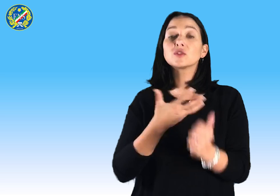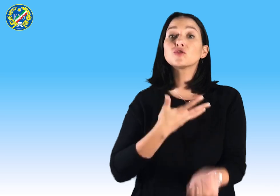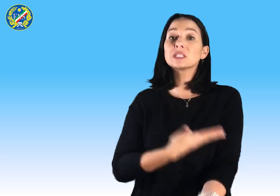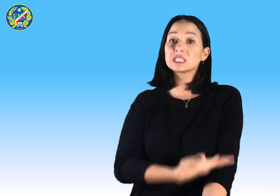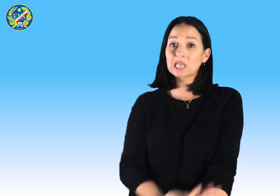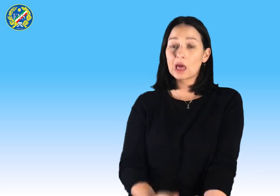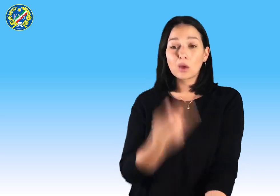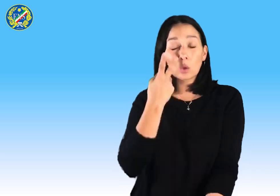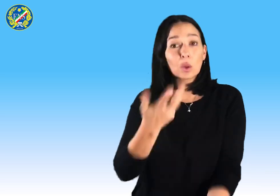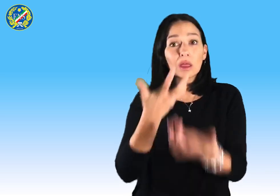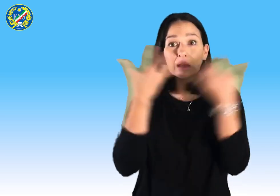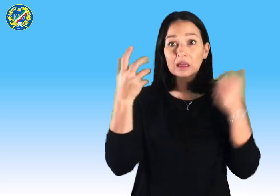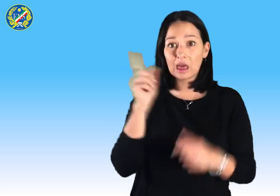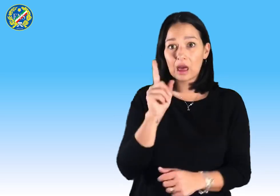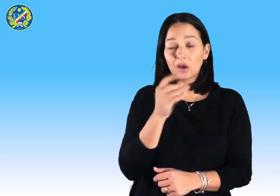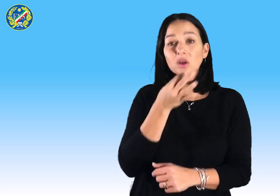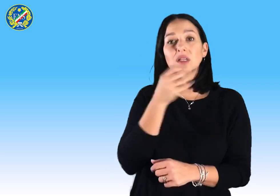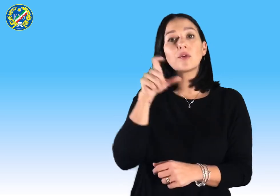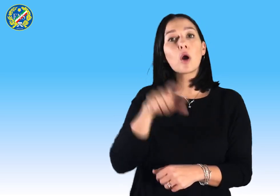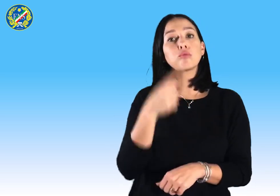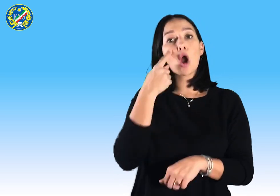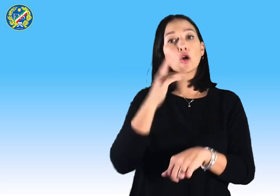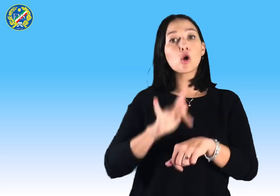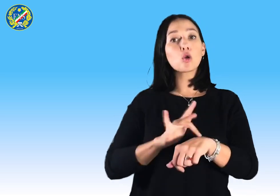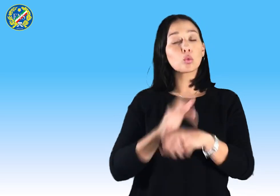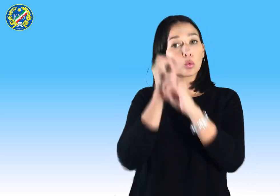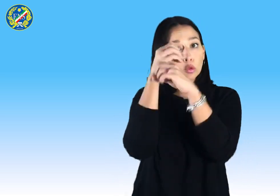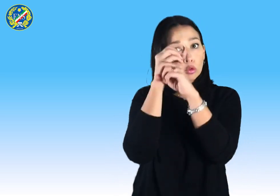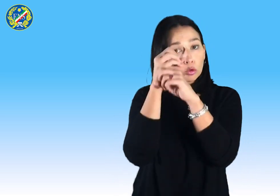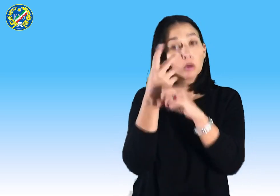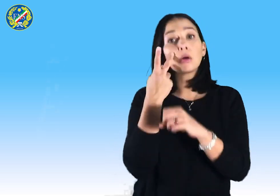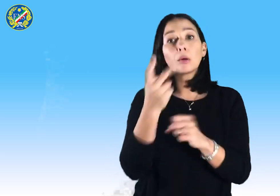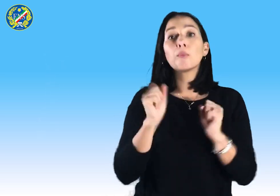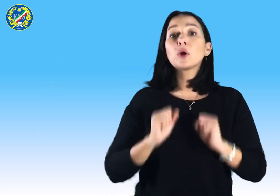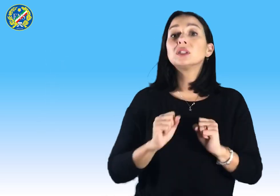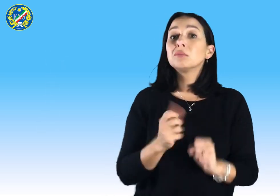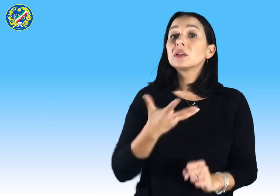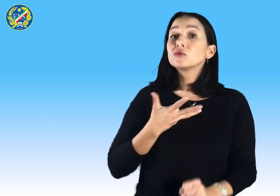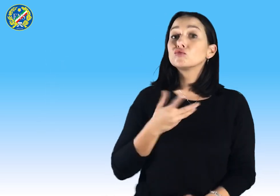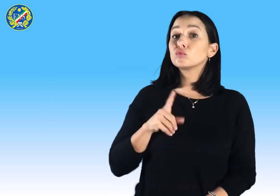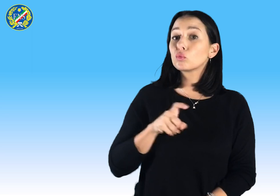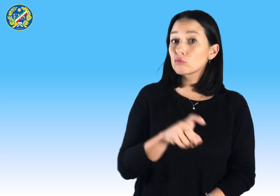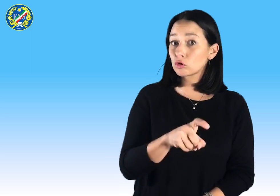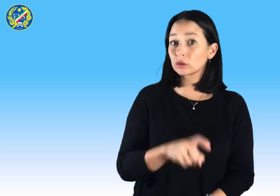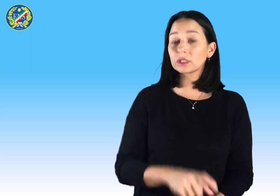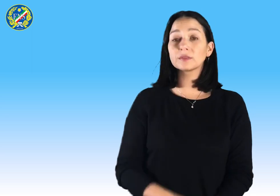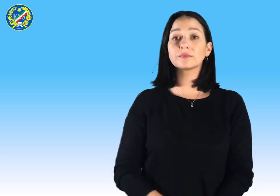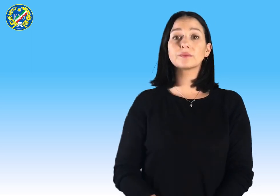sulla popolazione generale il test di sreening, essendo poco costoso, di facile esecuzione e con una buona sensibilità e specificità.